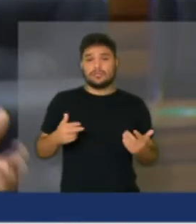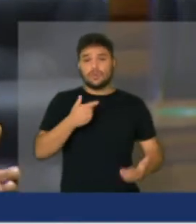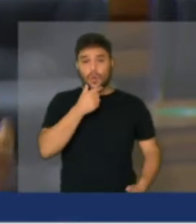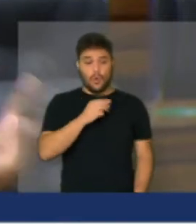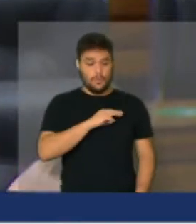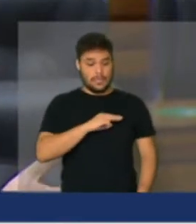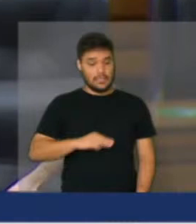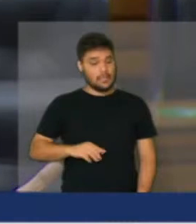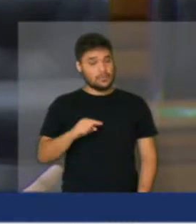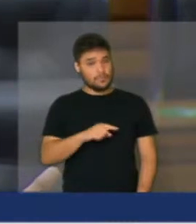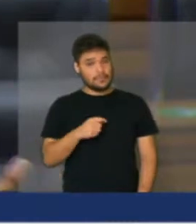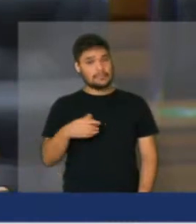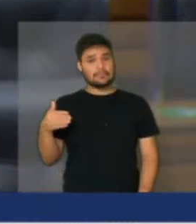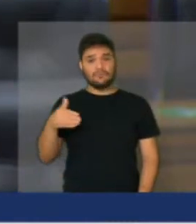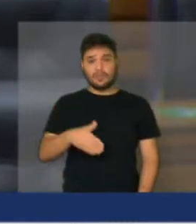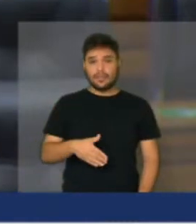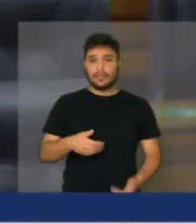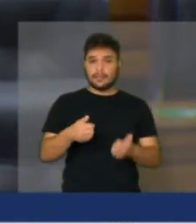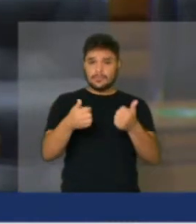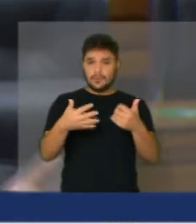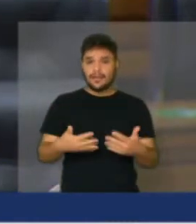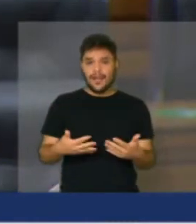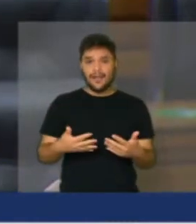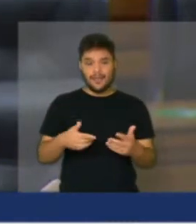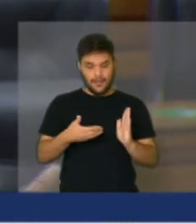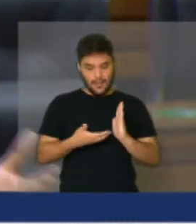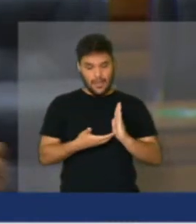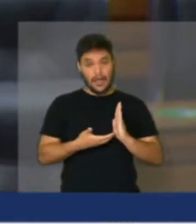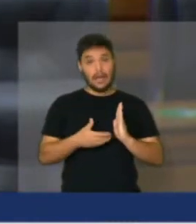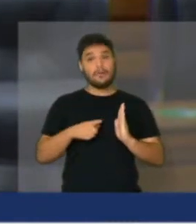ESSA CASA... TEM A PRERROGATIVA DE CONVOCAR E POR ISSO... O PCDOB QUER A PRESENÇA DO MINISTRO AQUI E